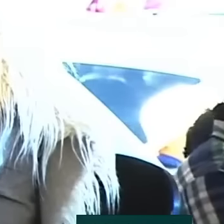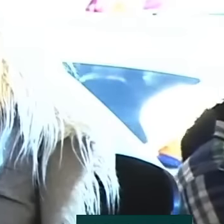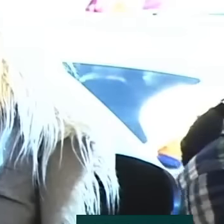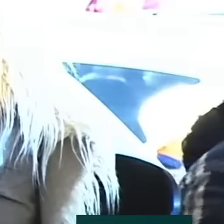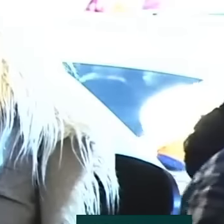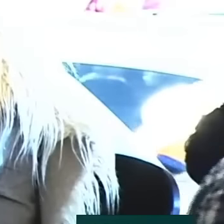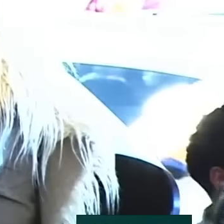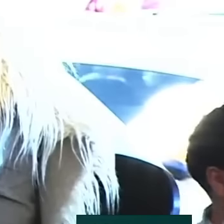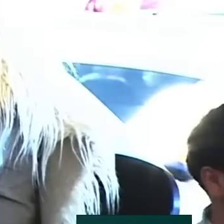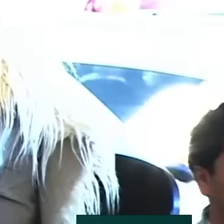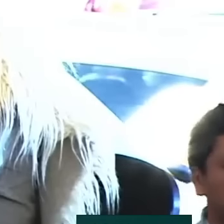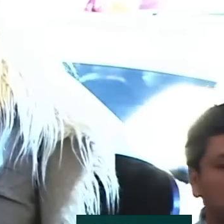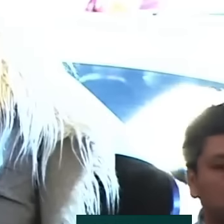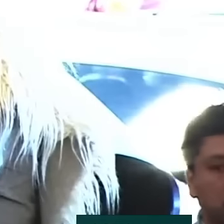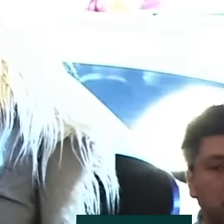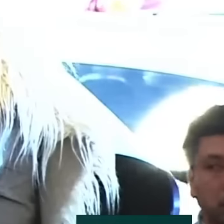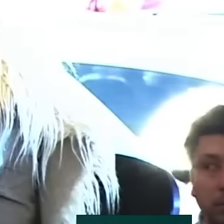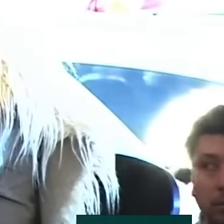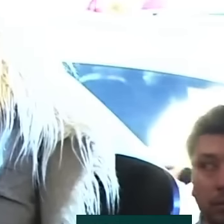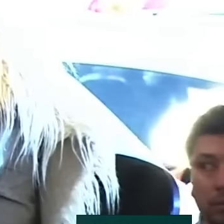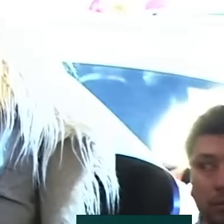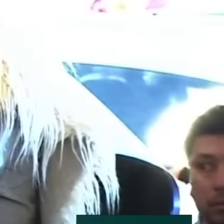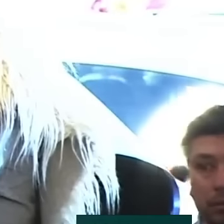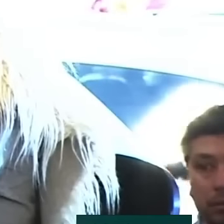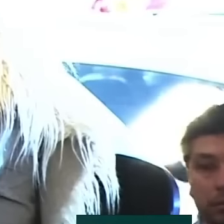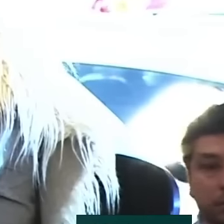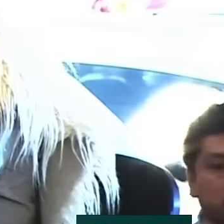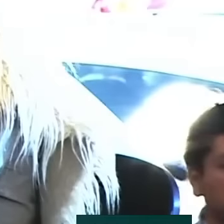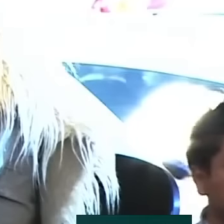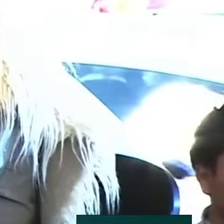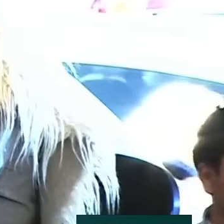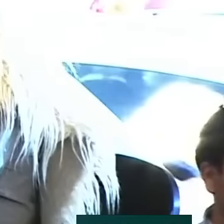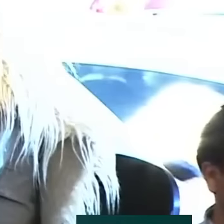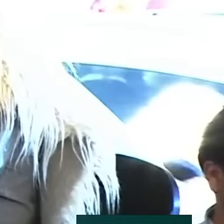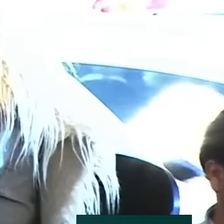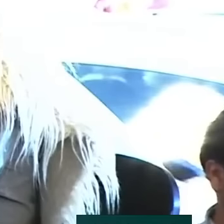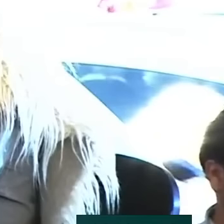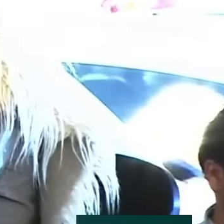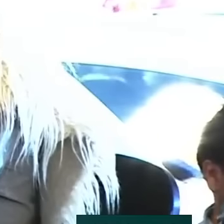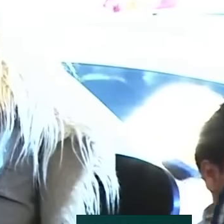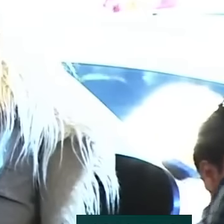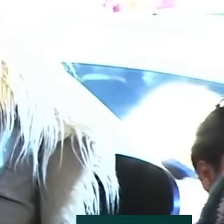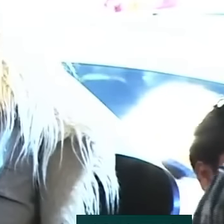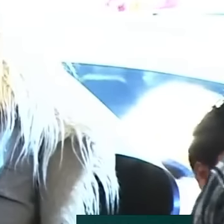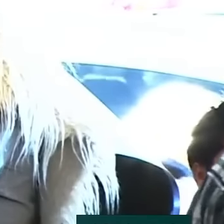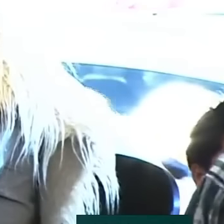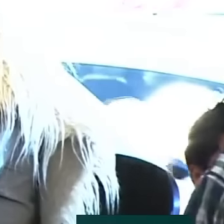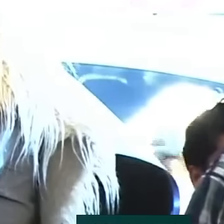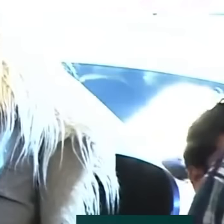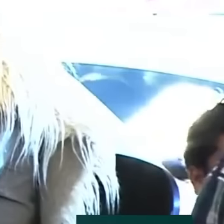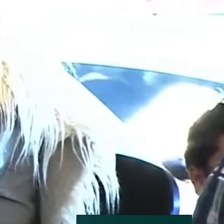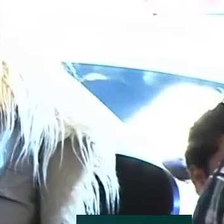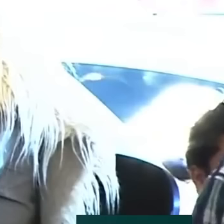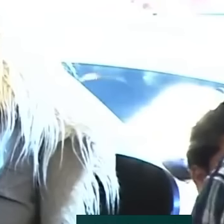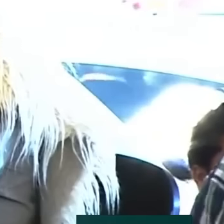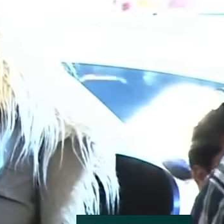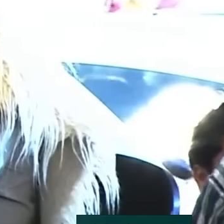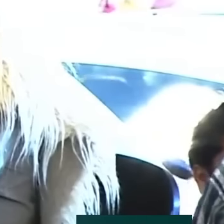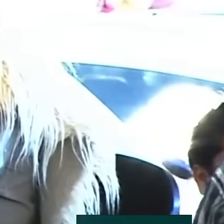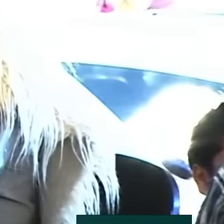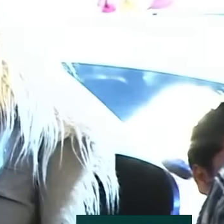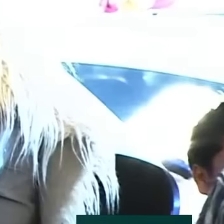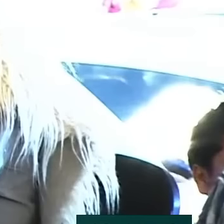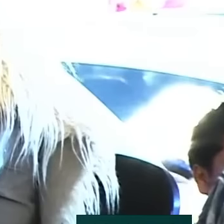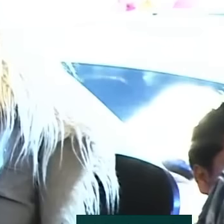ministra favor